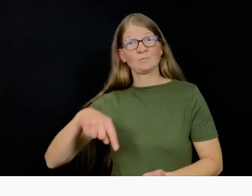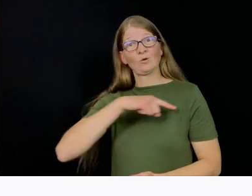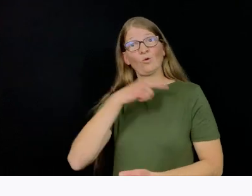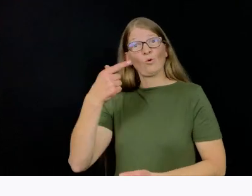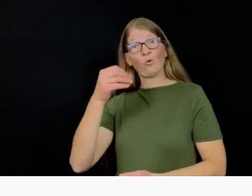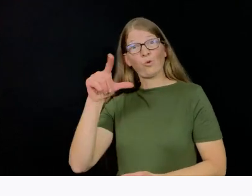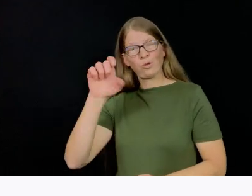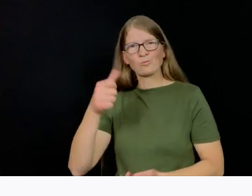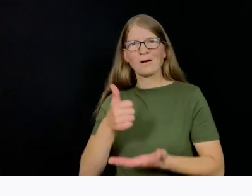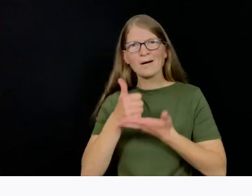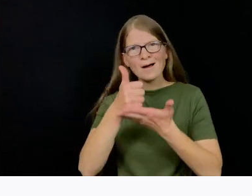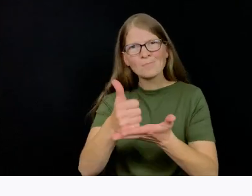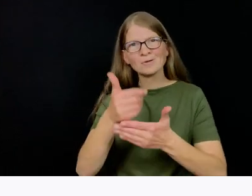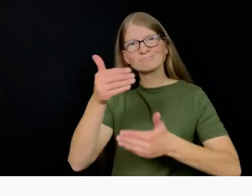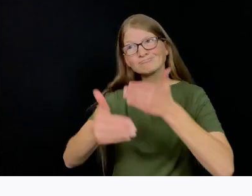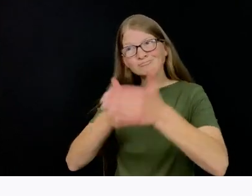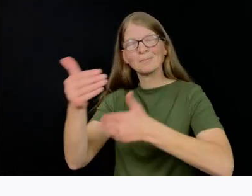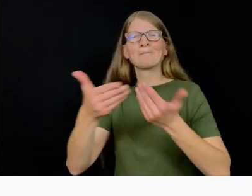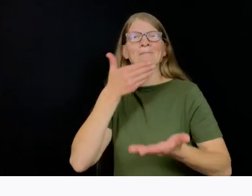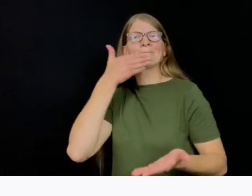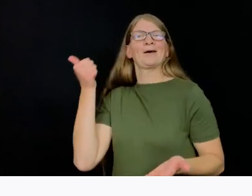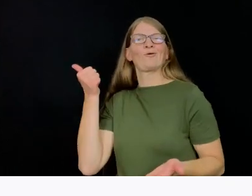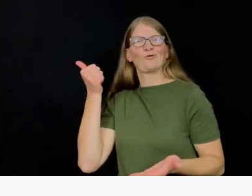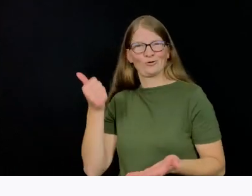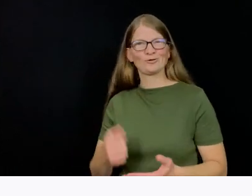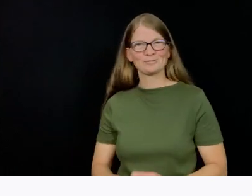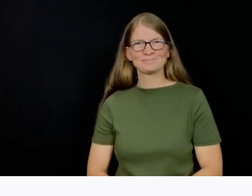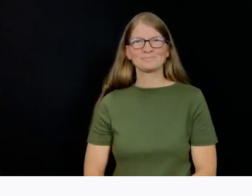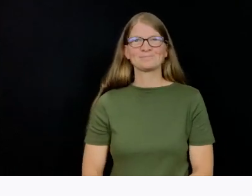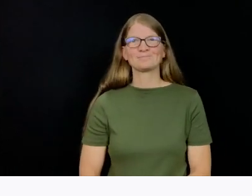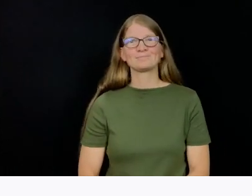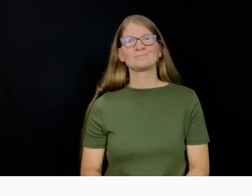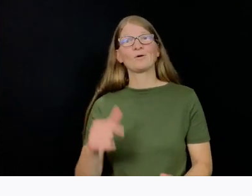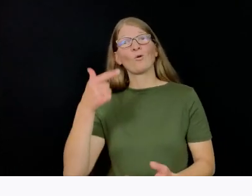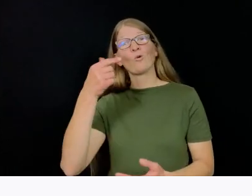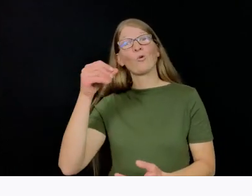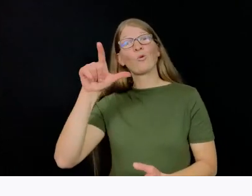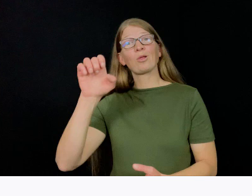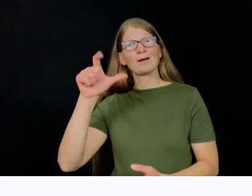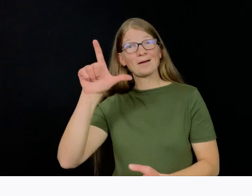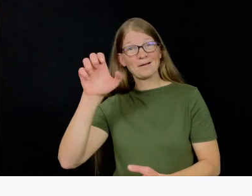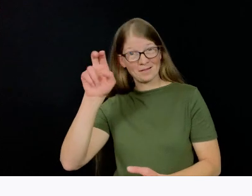على أدواتٍ من شأنها أن تخفف هذا العبء على الطلاب مثل Google Lens، وهي أداة البحث المرئية الخاصة بنا